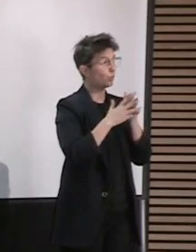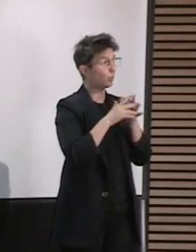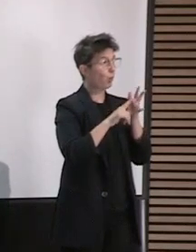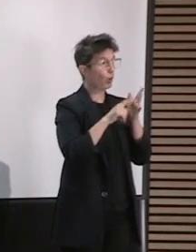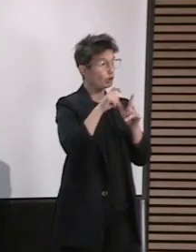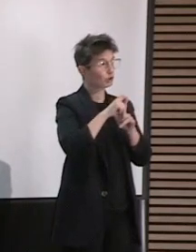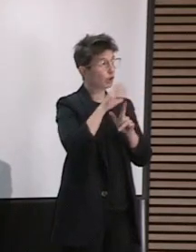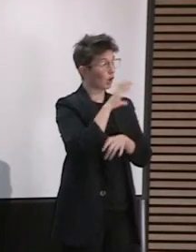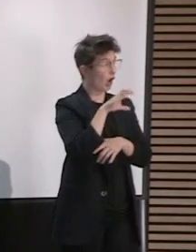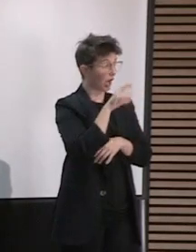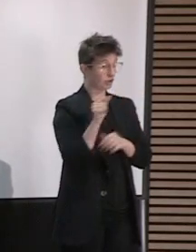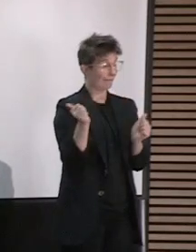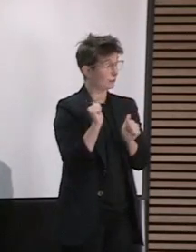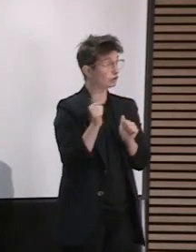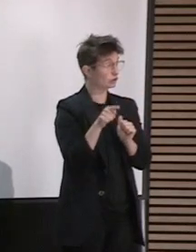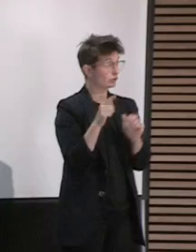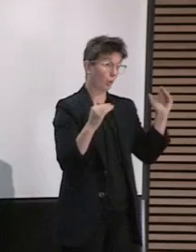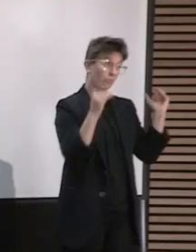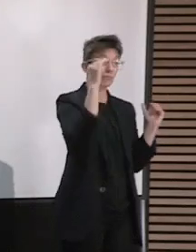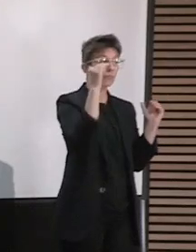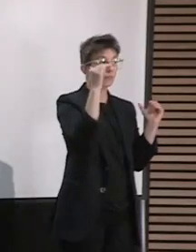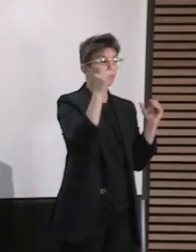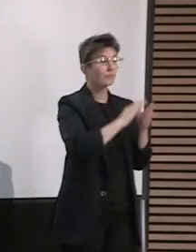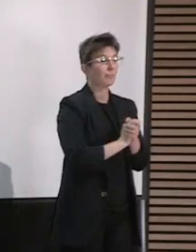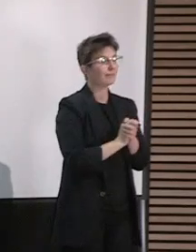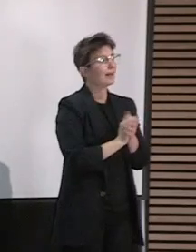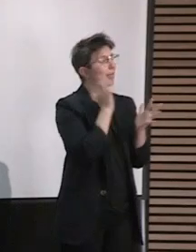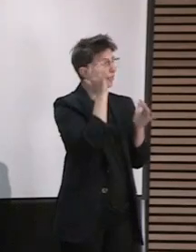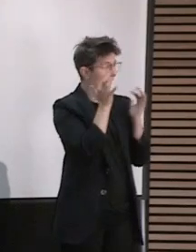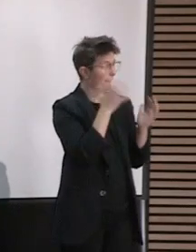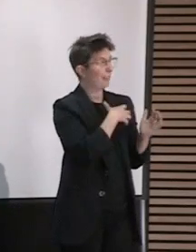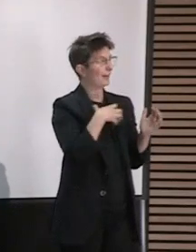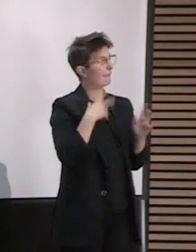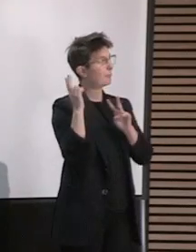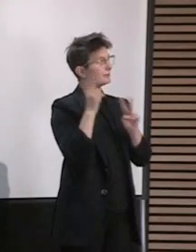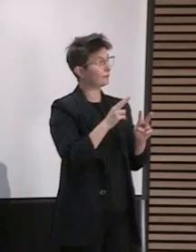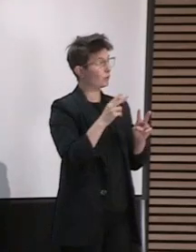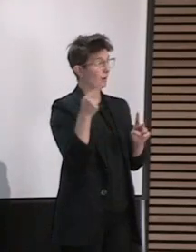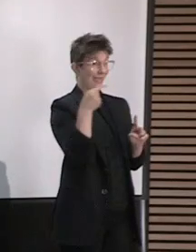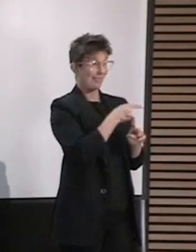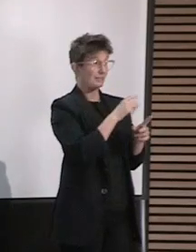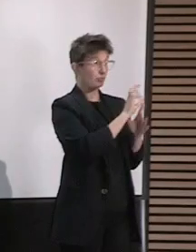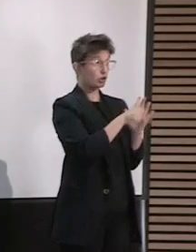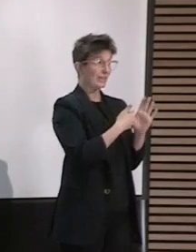te mea e whakapono ana ahau. Kua neke atu te$ 23 miriona kua eke ki te whakahou o te Kura